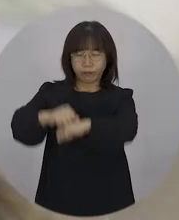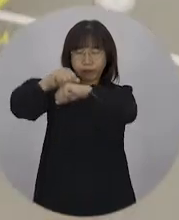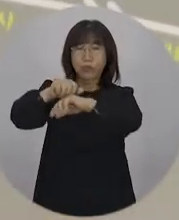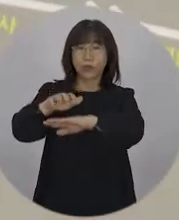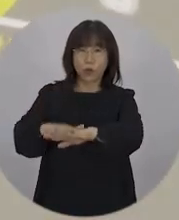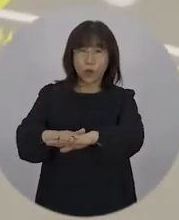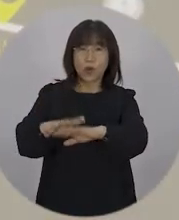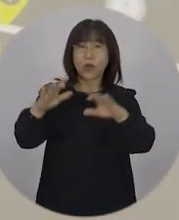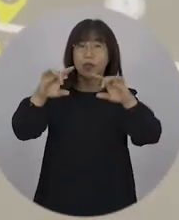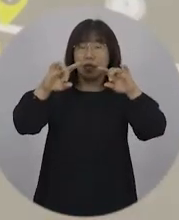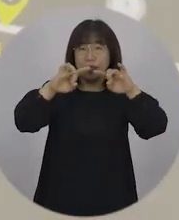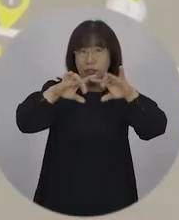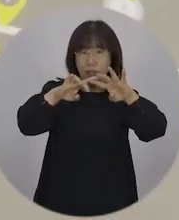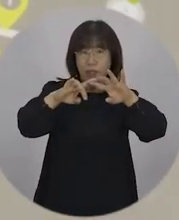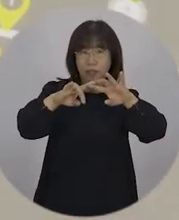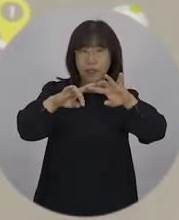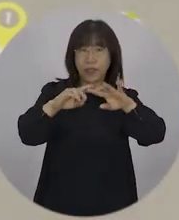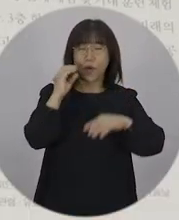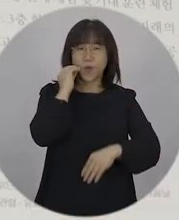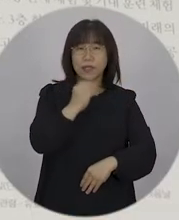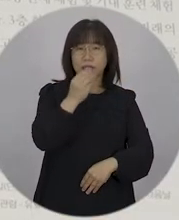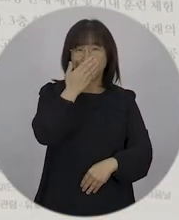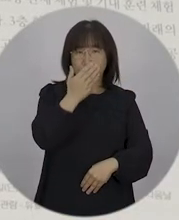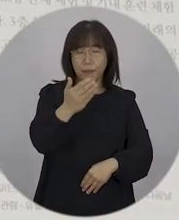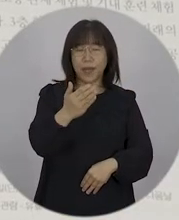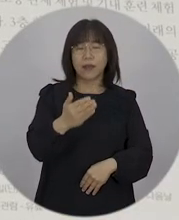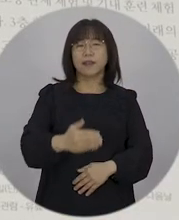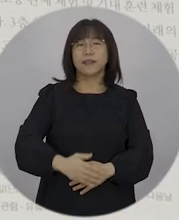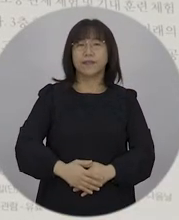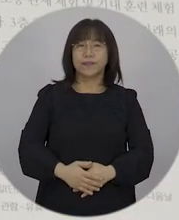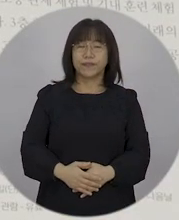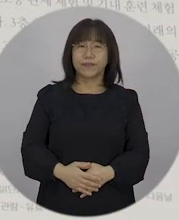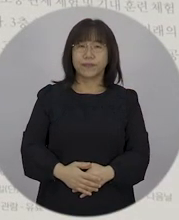dan Anda bisa menemukannya dalam bentuk buku elektronik di situs web.